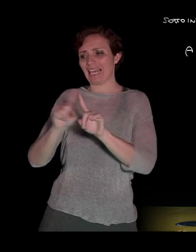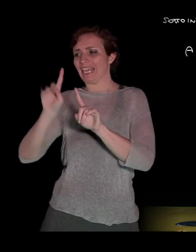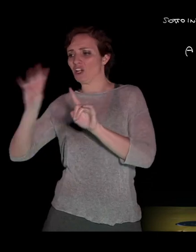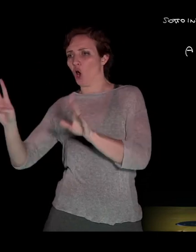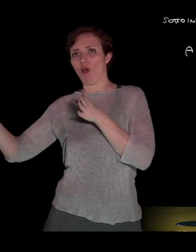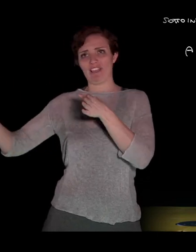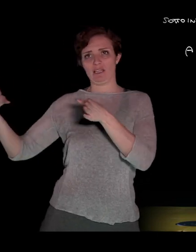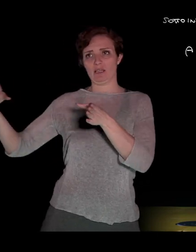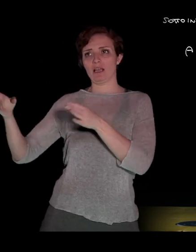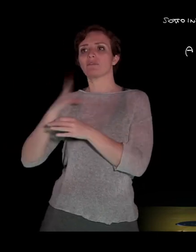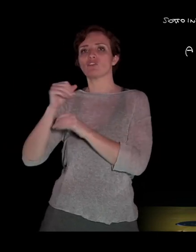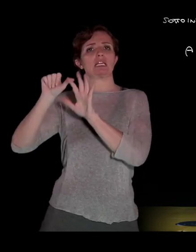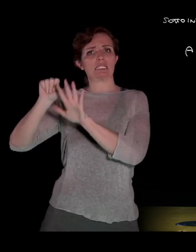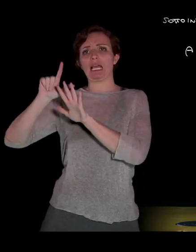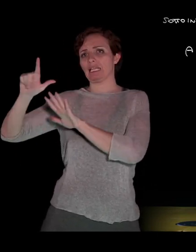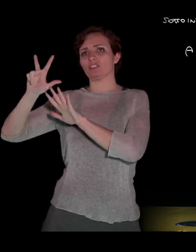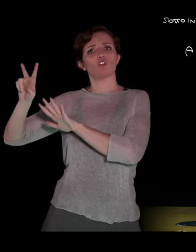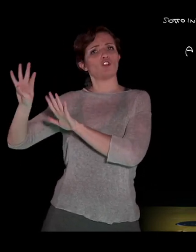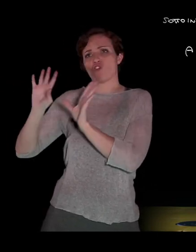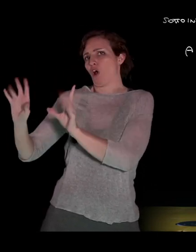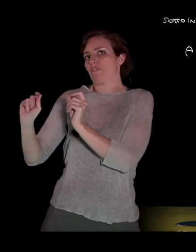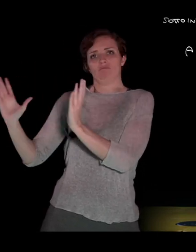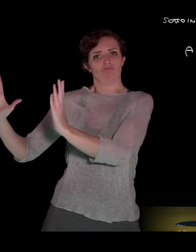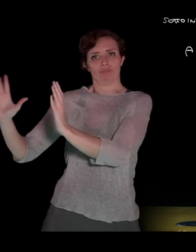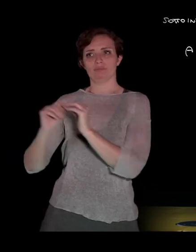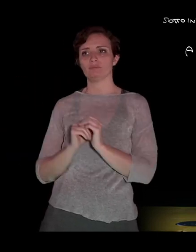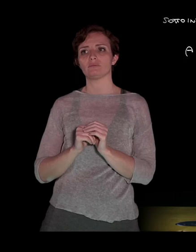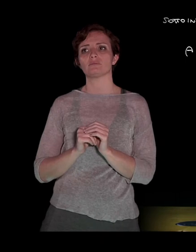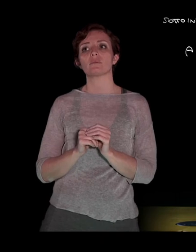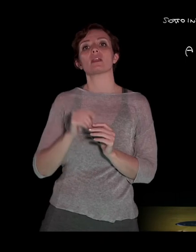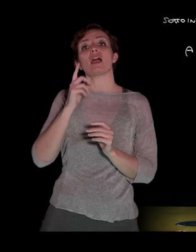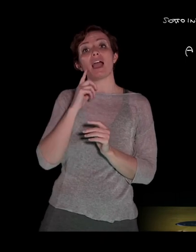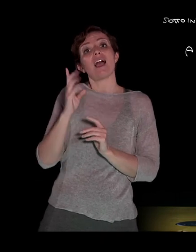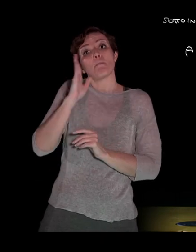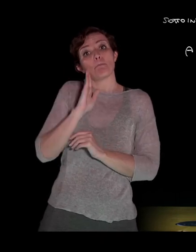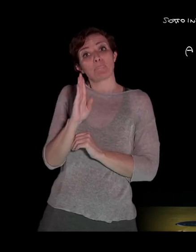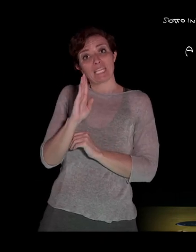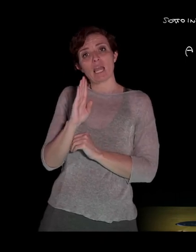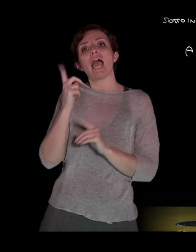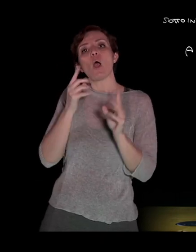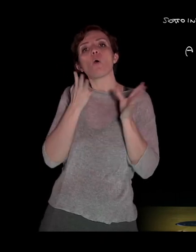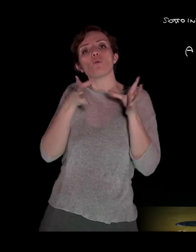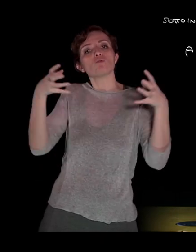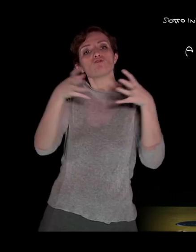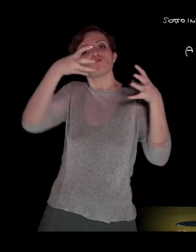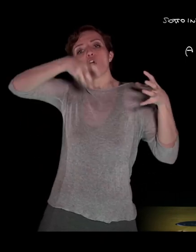Quindi abbiamo soltanto 6, 7, 8 e 9. Allora diremo che 'B' è un sottoinsieme di 'A',